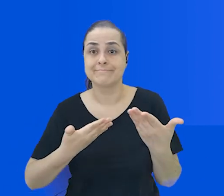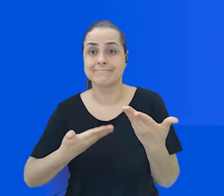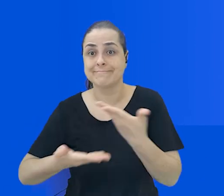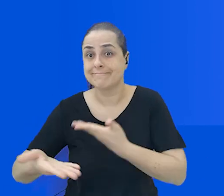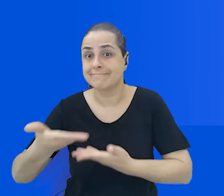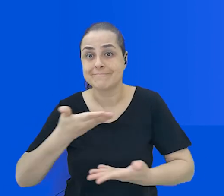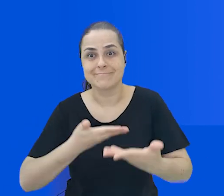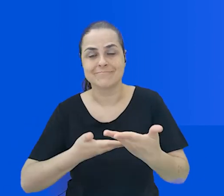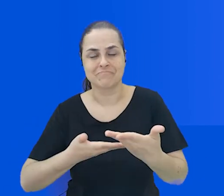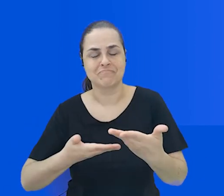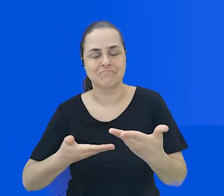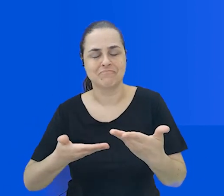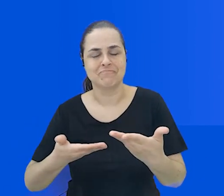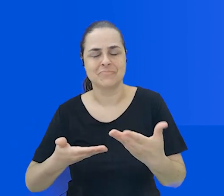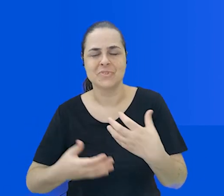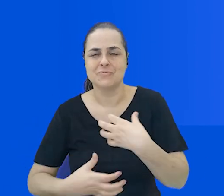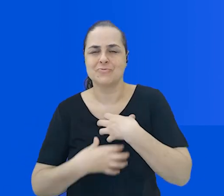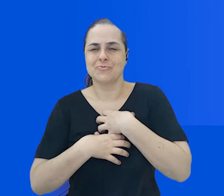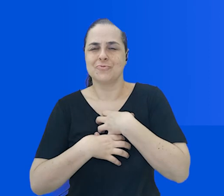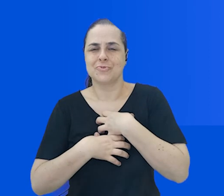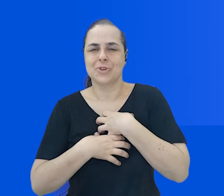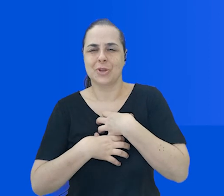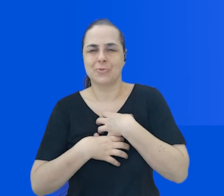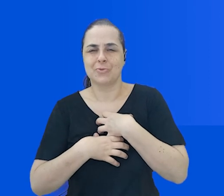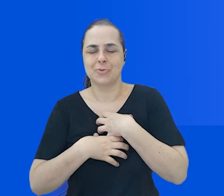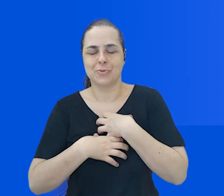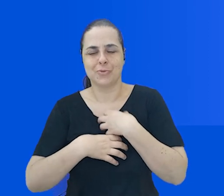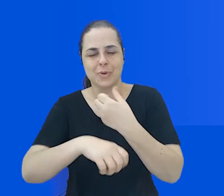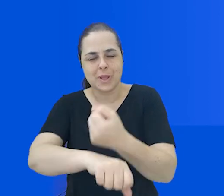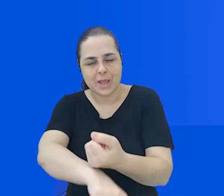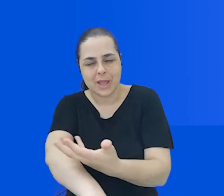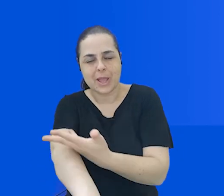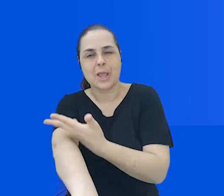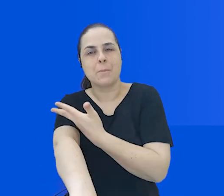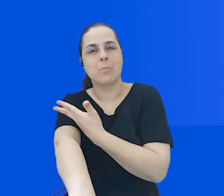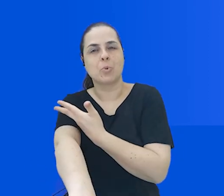de alguma maneira, convidar de forma segura a emoção para participar do jogo